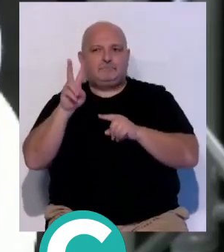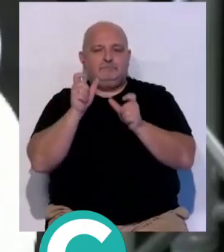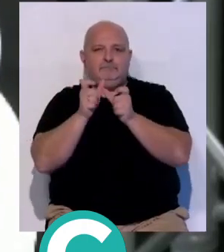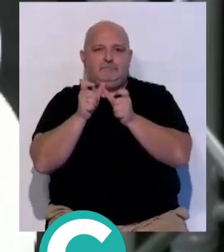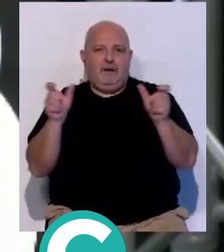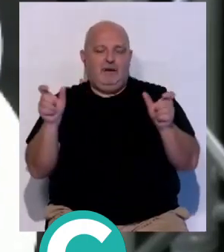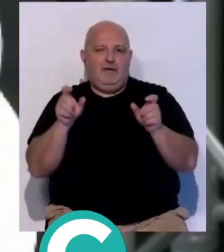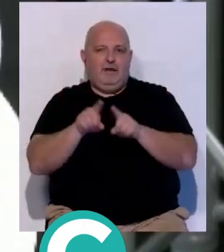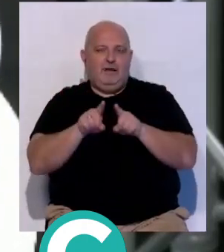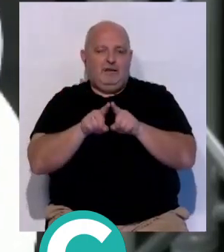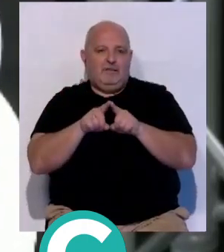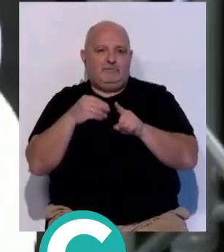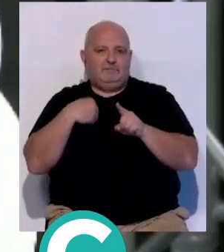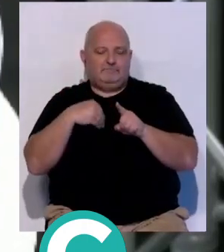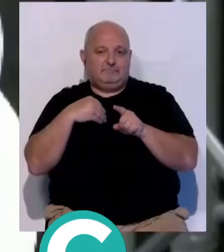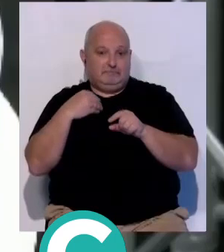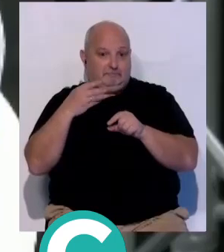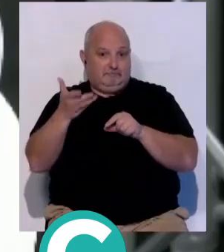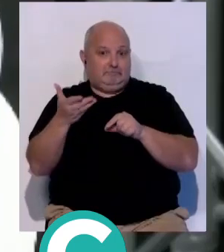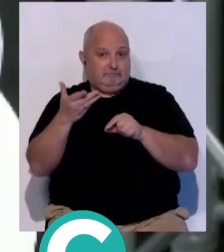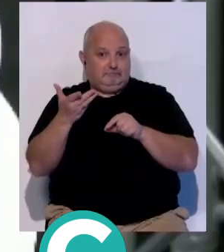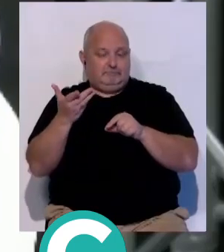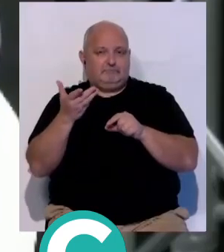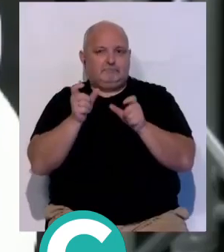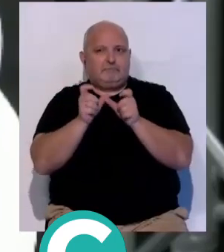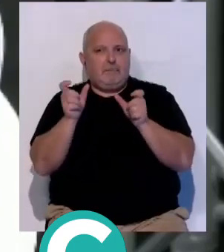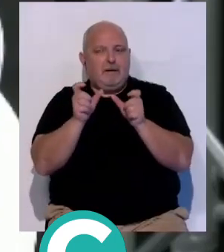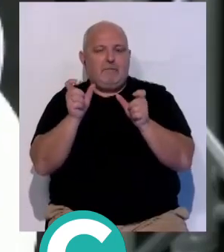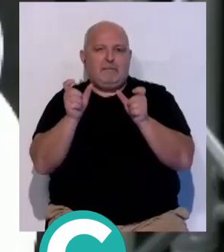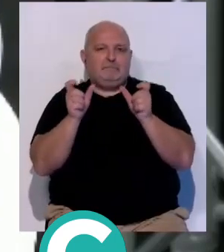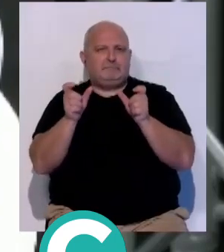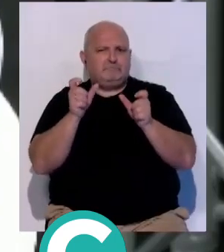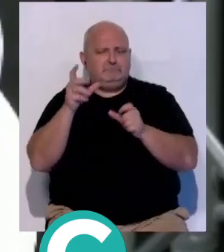antes el año en el sentido de que palabras que dicen si esta no la escucha yo en mi vida Sabes